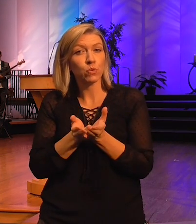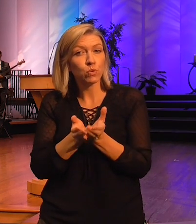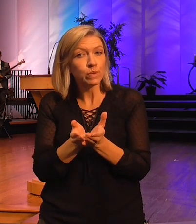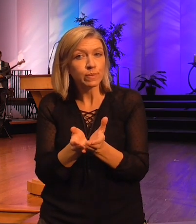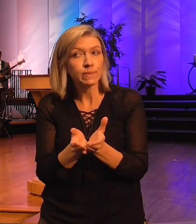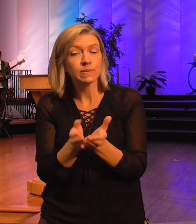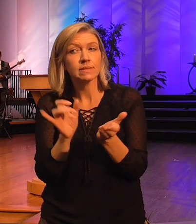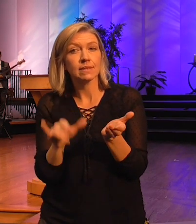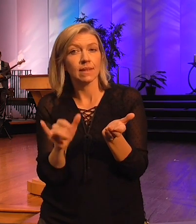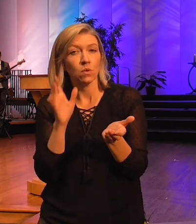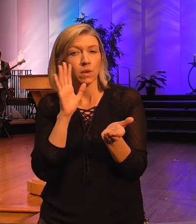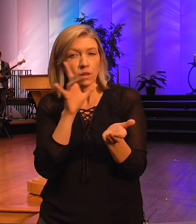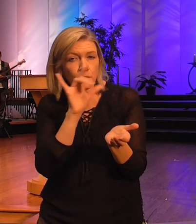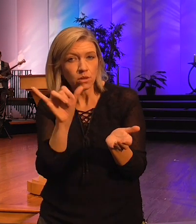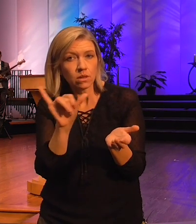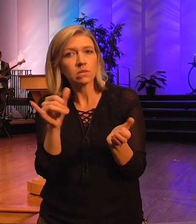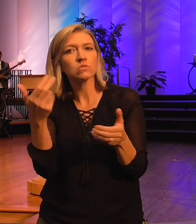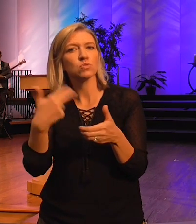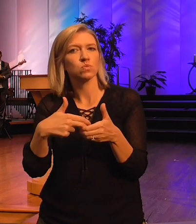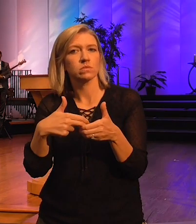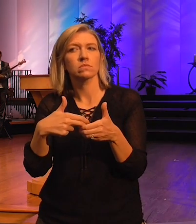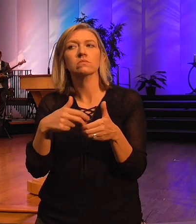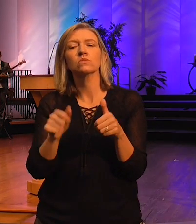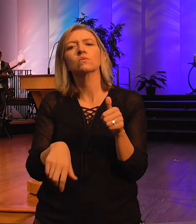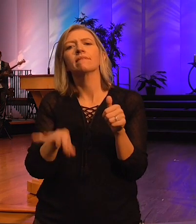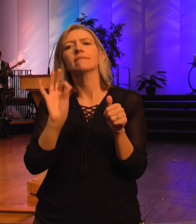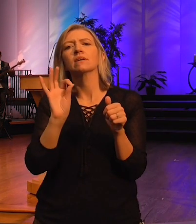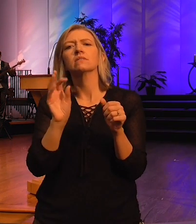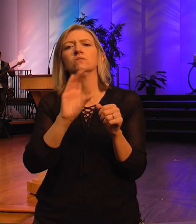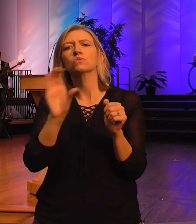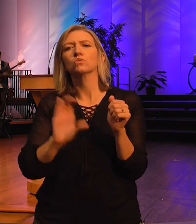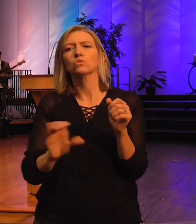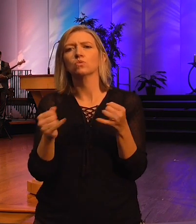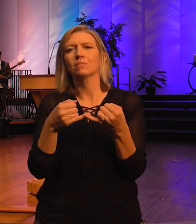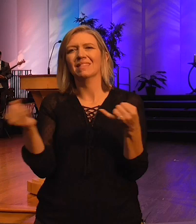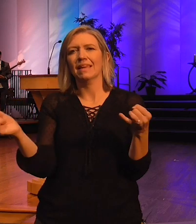por favor. Únete a nosotros, puedes encontrar el enlace de zoom en nuestra página de eventos o simplemente contáctame